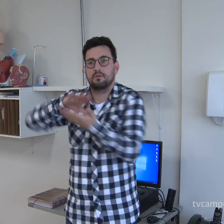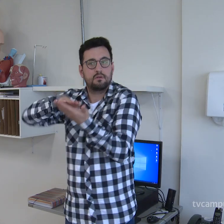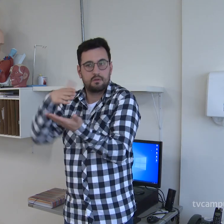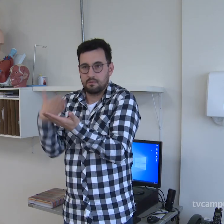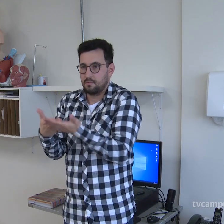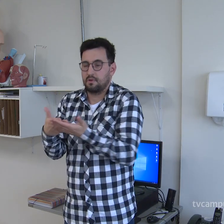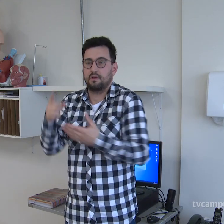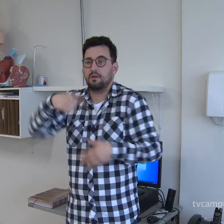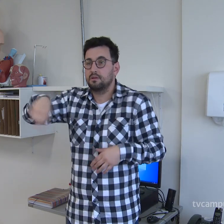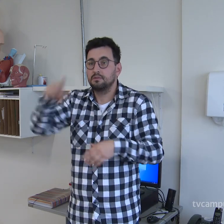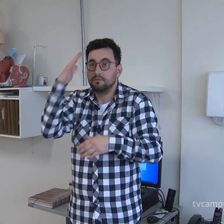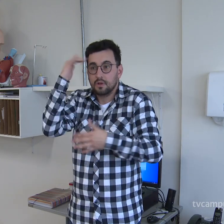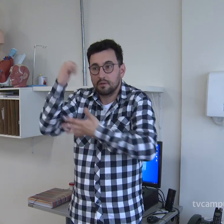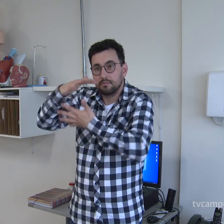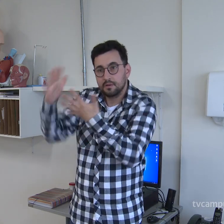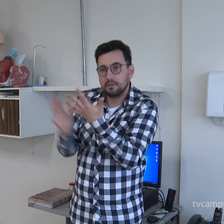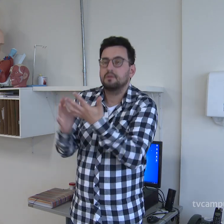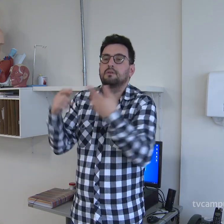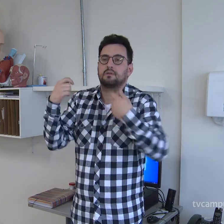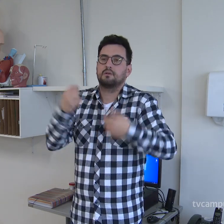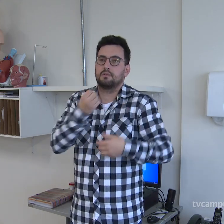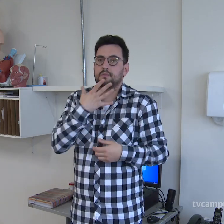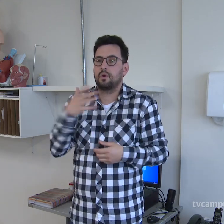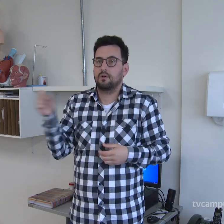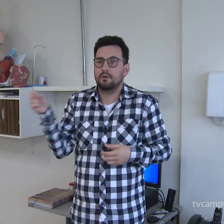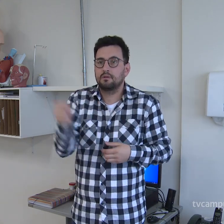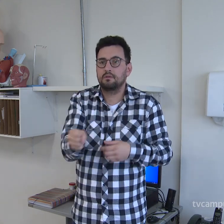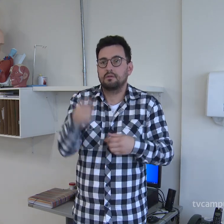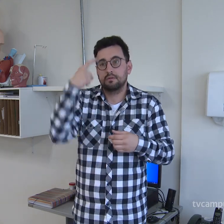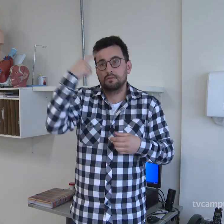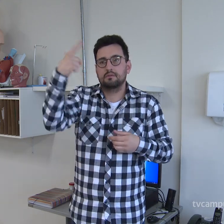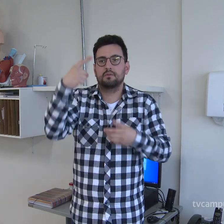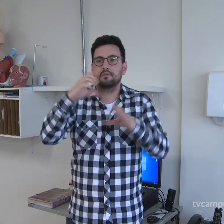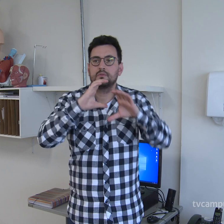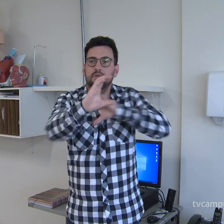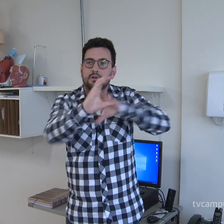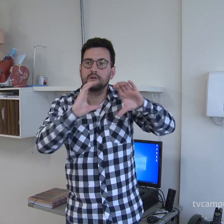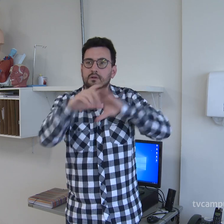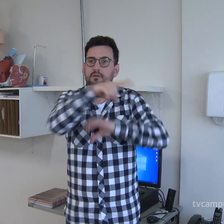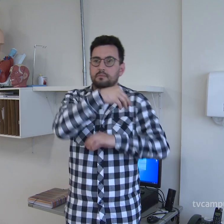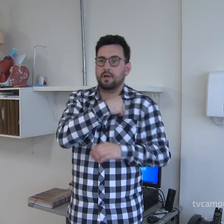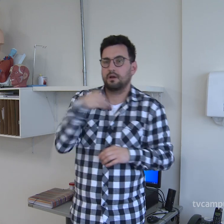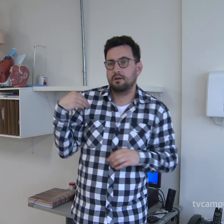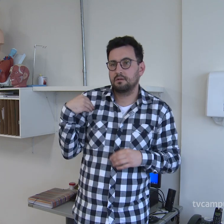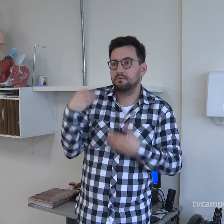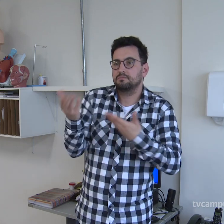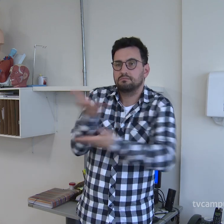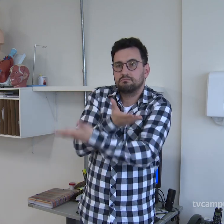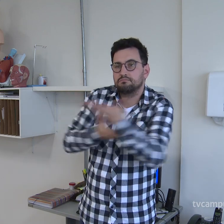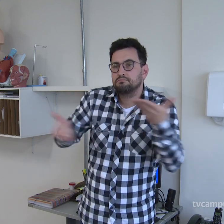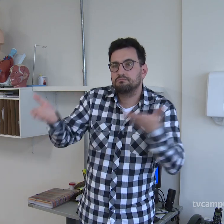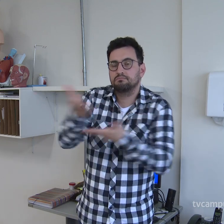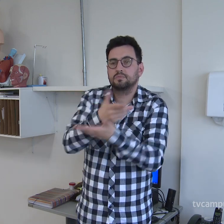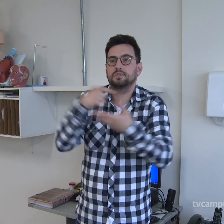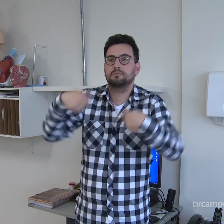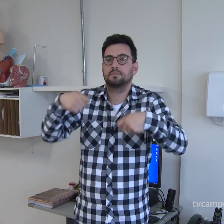para se comunicar com as pessoas surdas para fazer uma interação com os médicos, garantir, por exemplo,